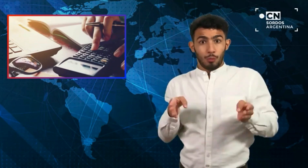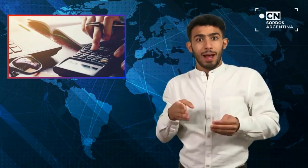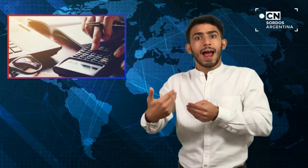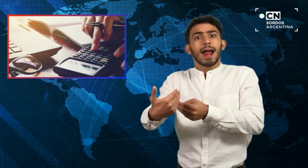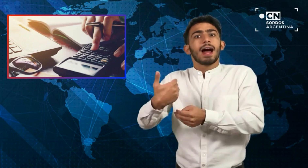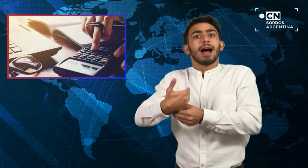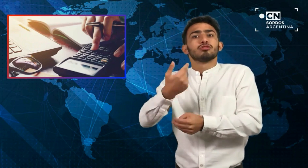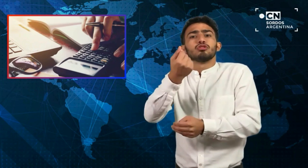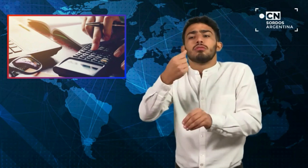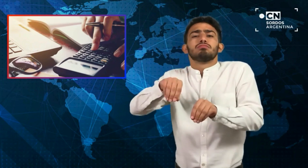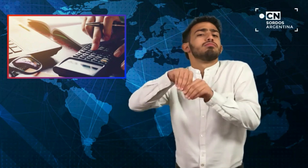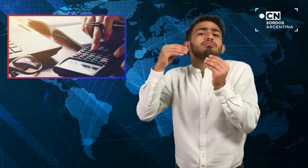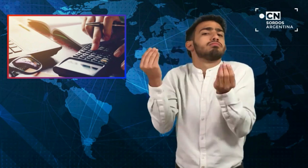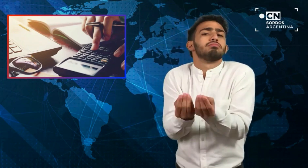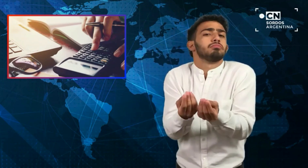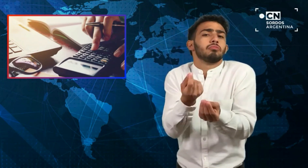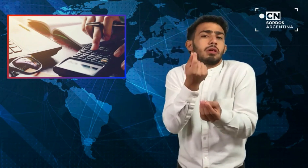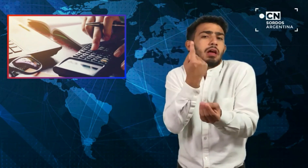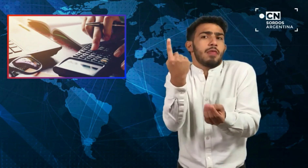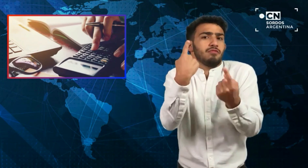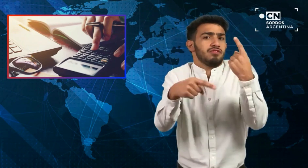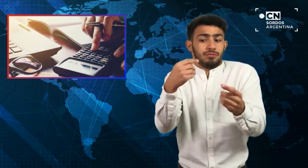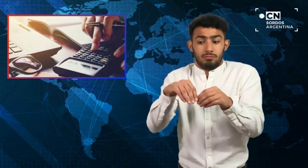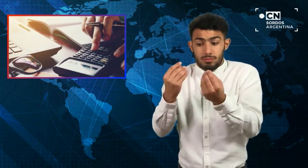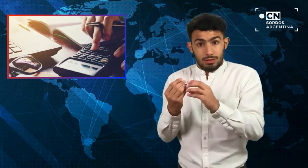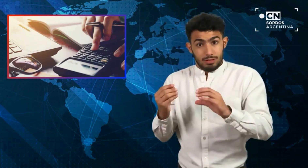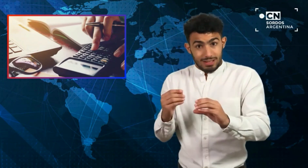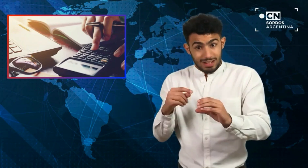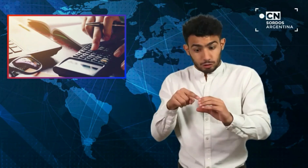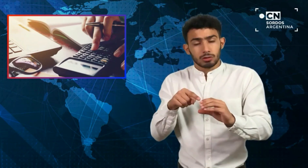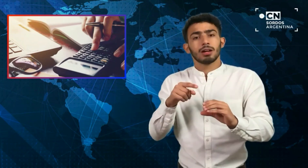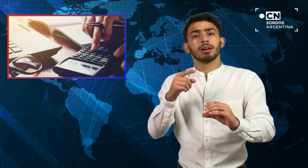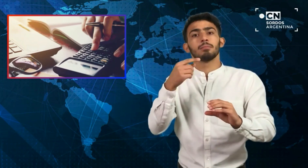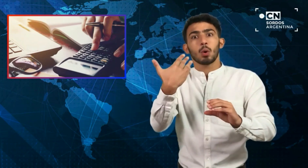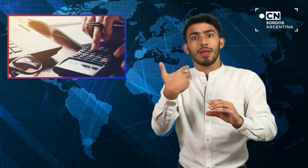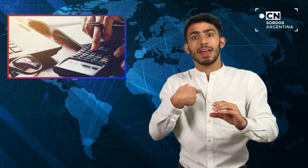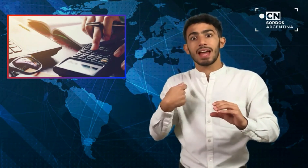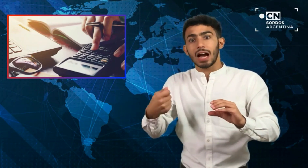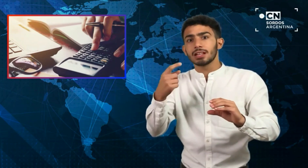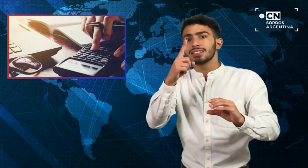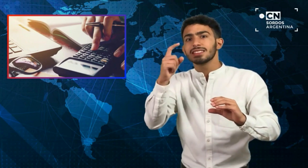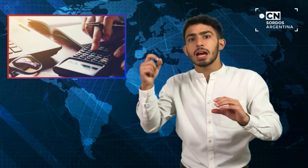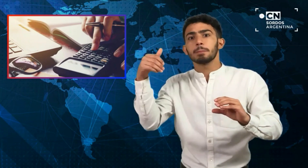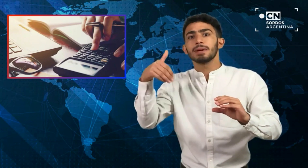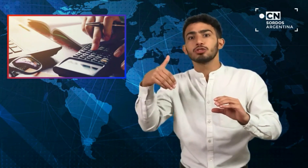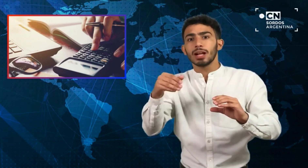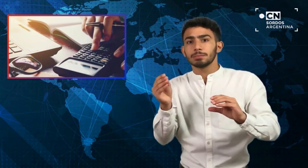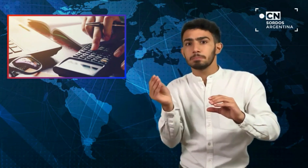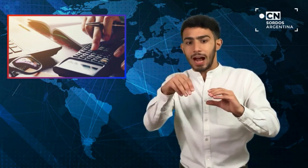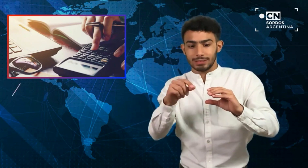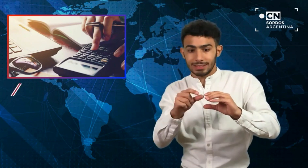puede tener gastos superiores a los 100 millones de euros